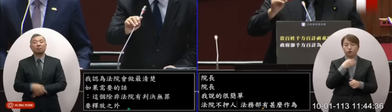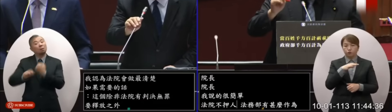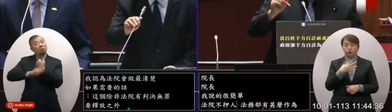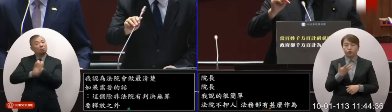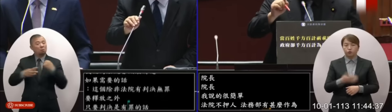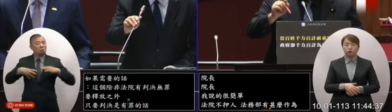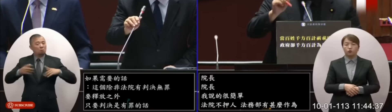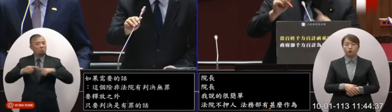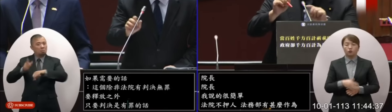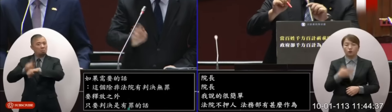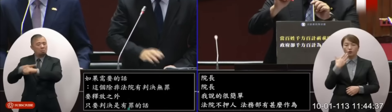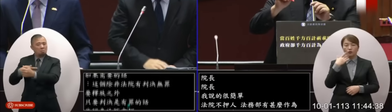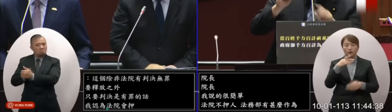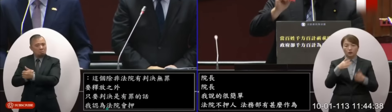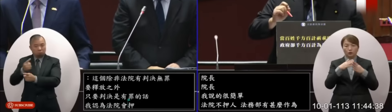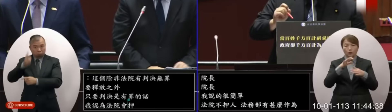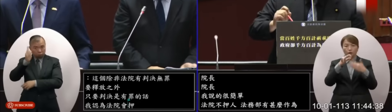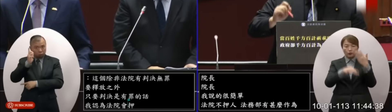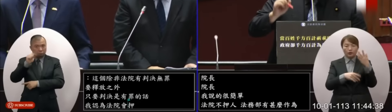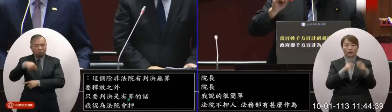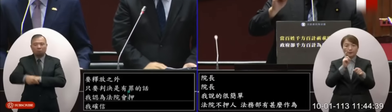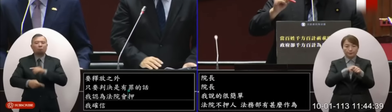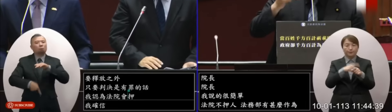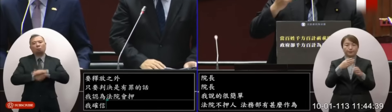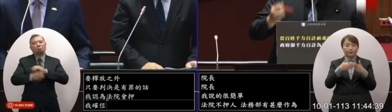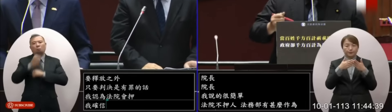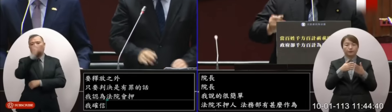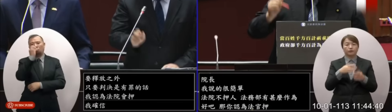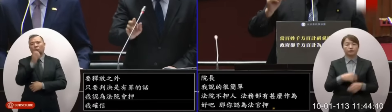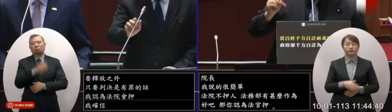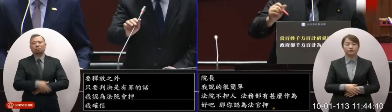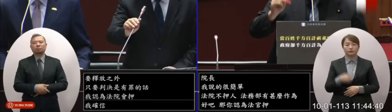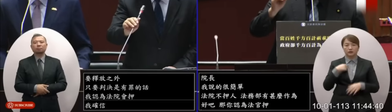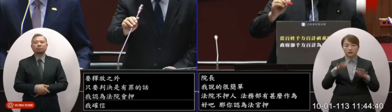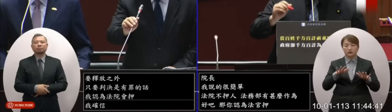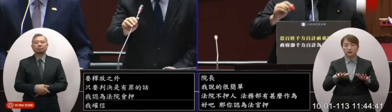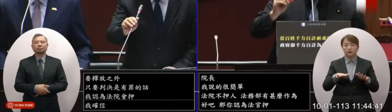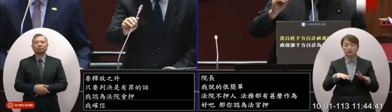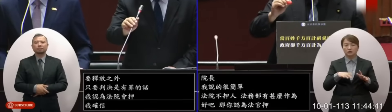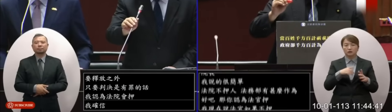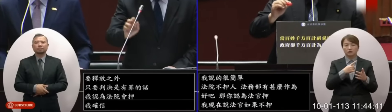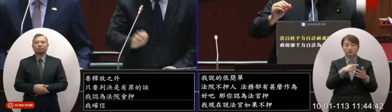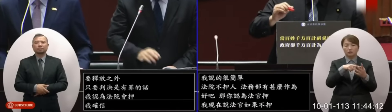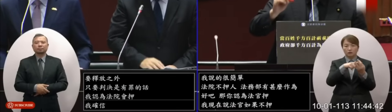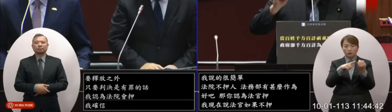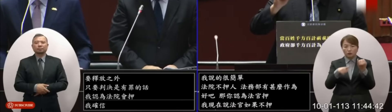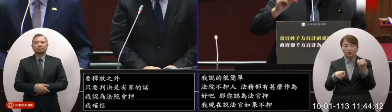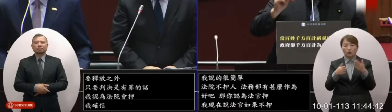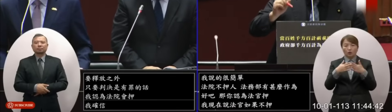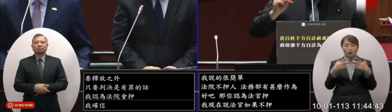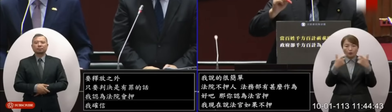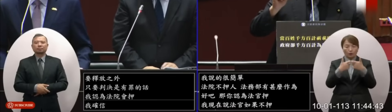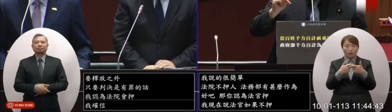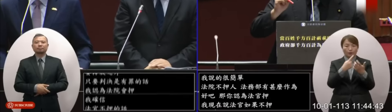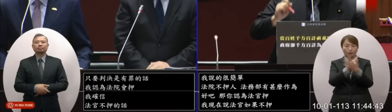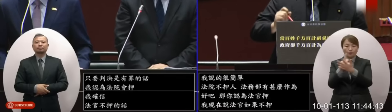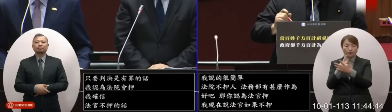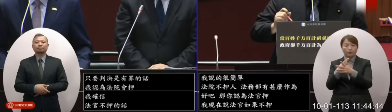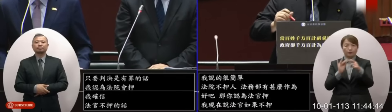只有法官有他一定的要件 那依照我來看 現行的這些人他符合要件 不是每個人都100%符合